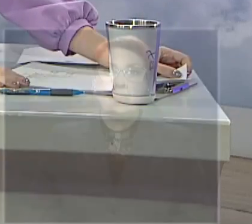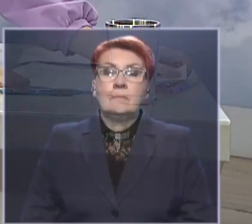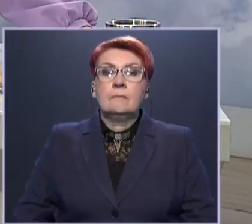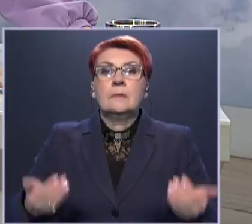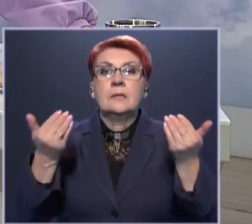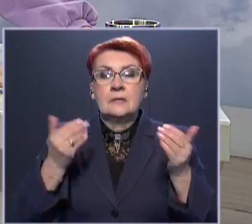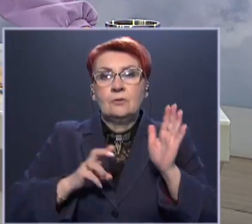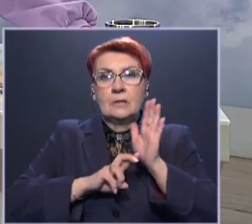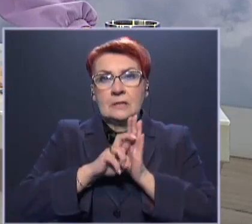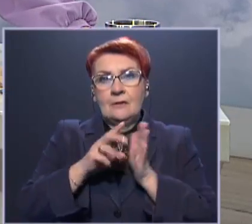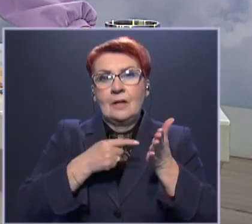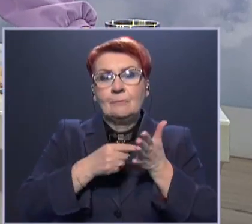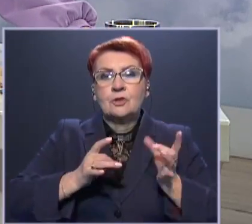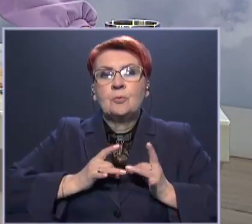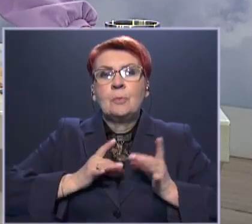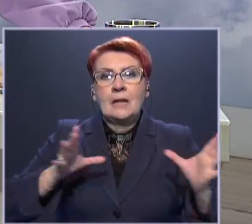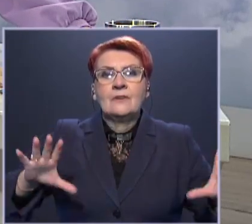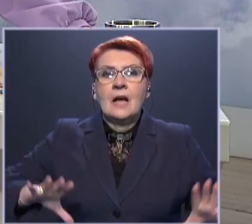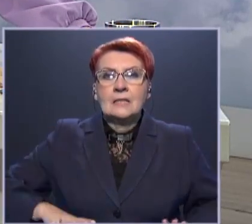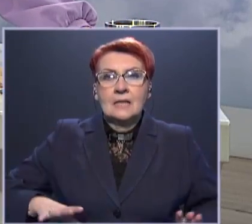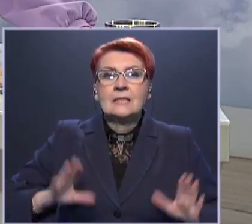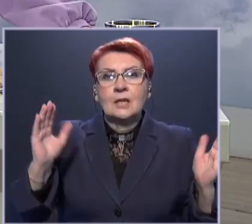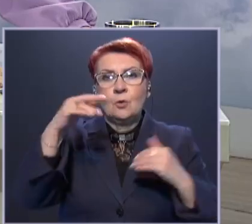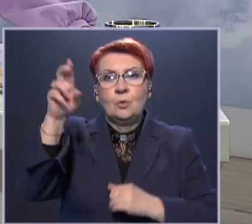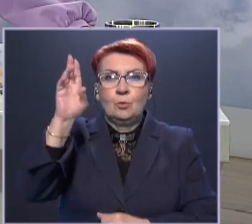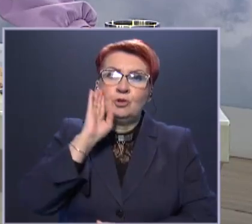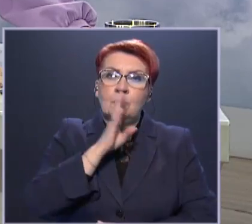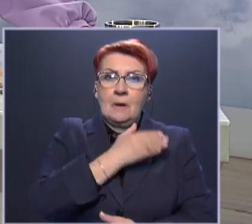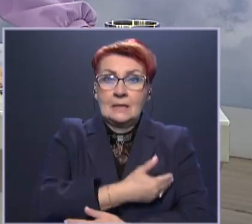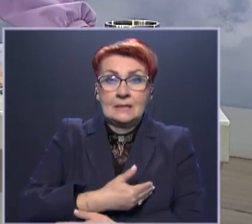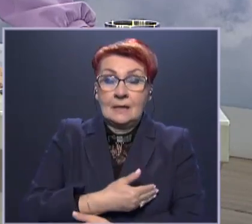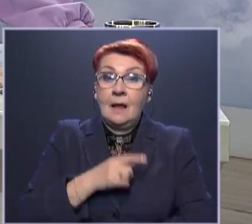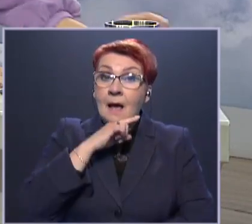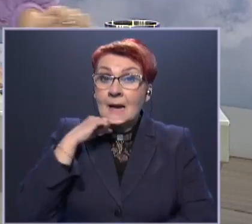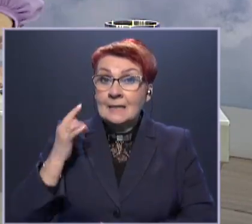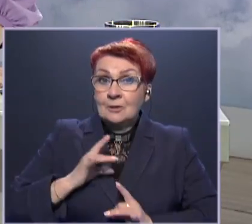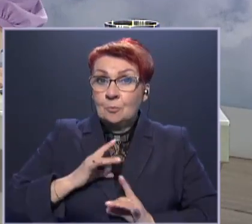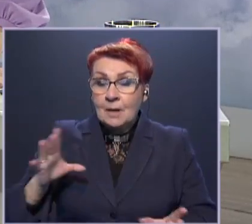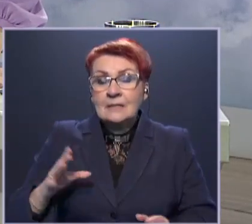сегодня церковь отмечает праздник Казанской иконы Божией Матери а Россия День народного единства